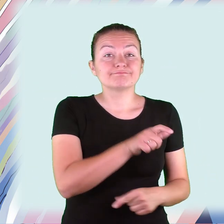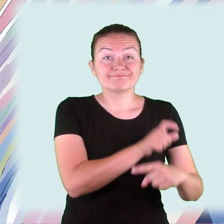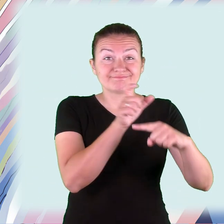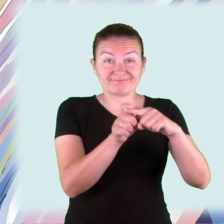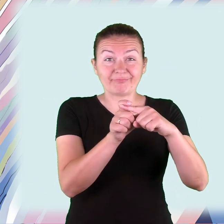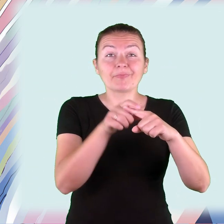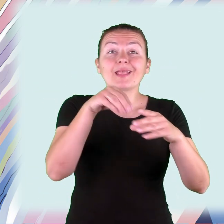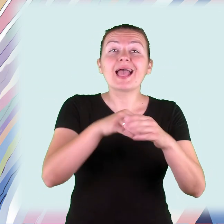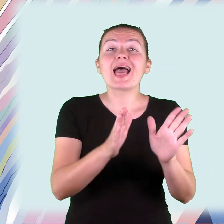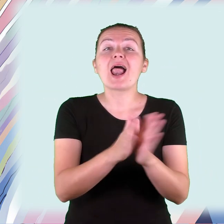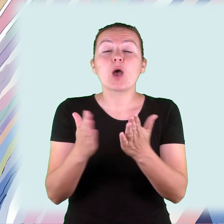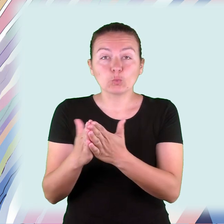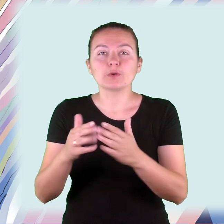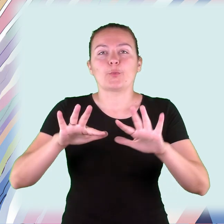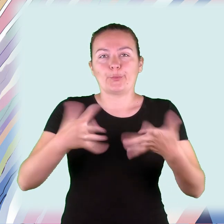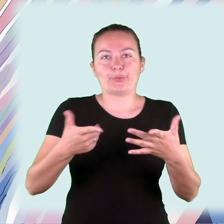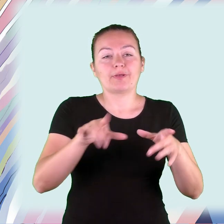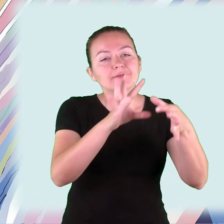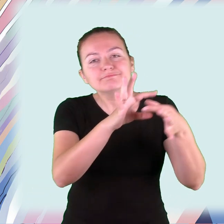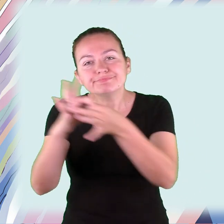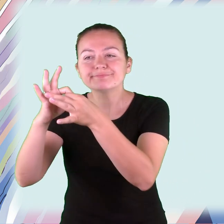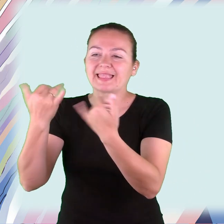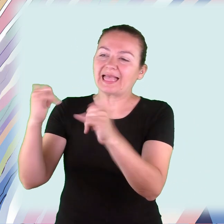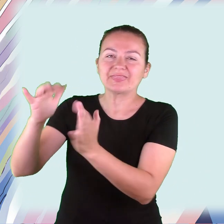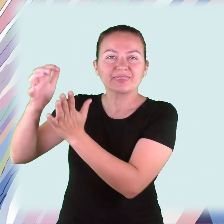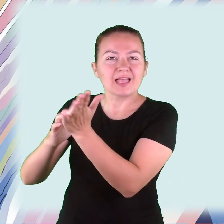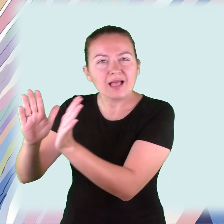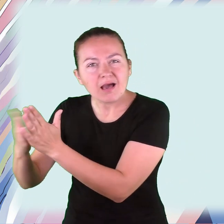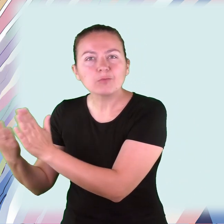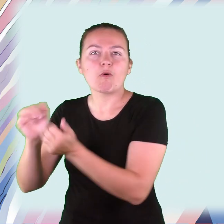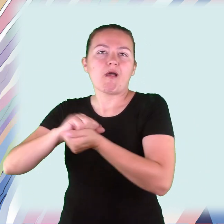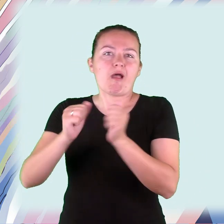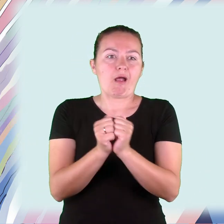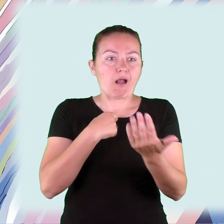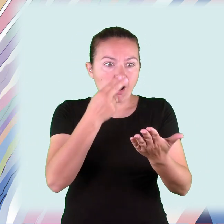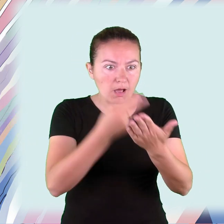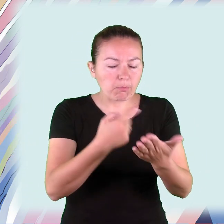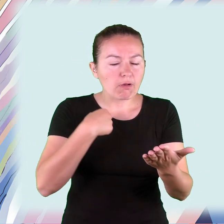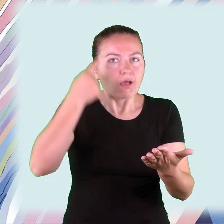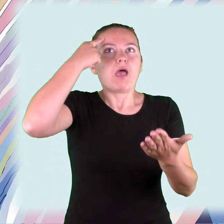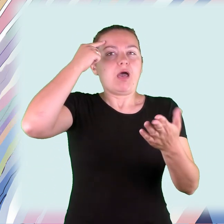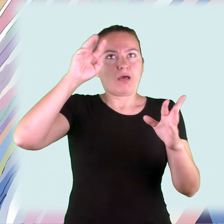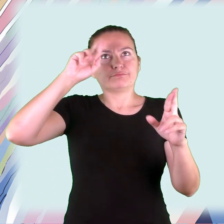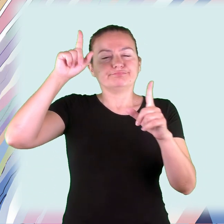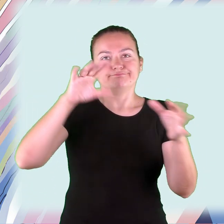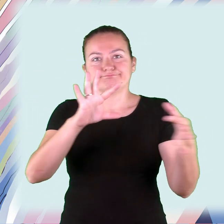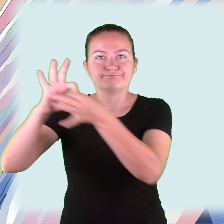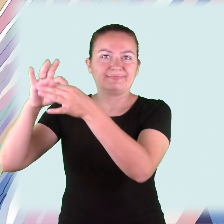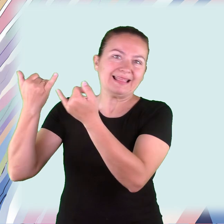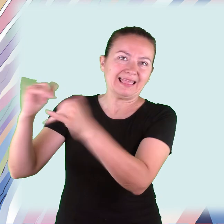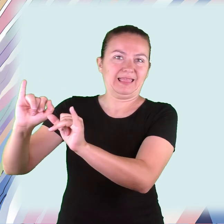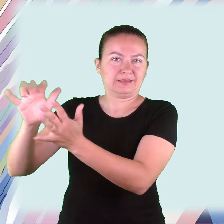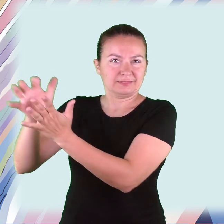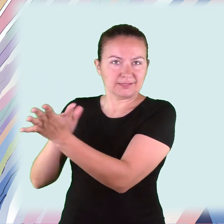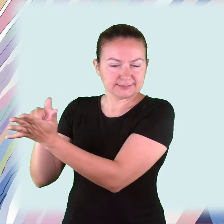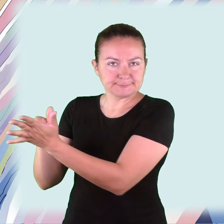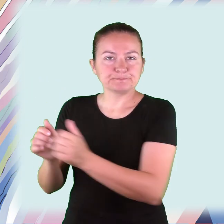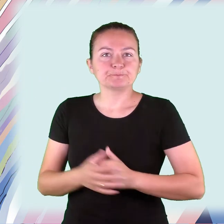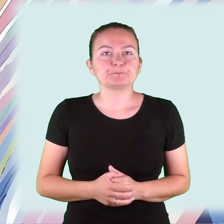Aluzja literacka to nawiązanie do innego utworu literackiego, skojarzenie z innym utworem.